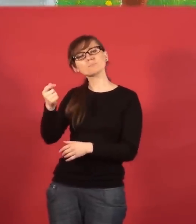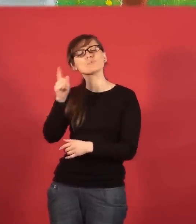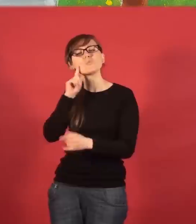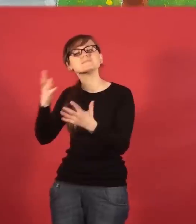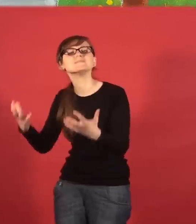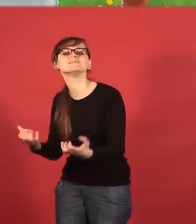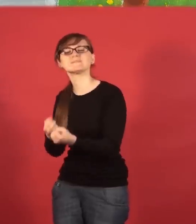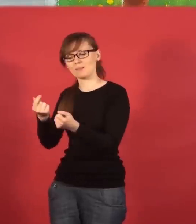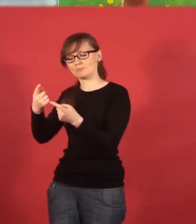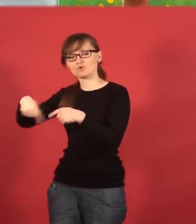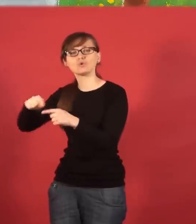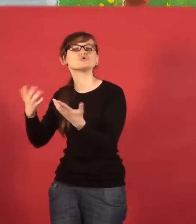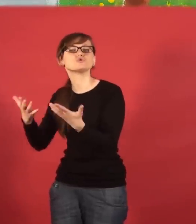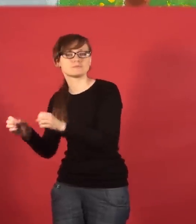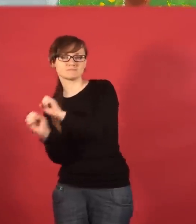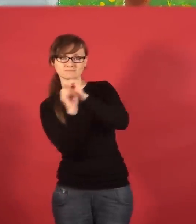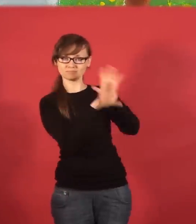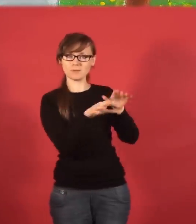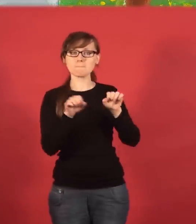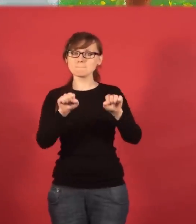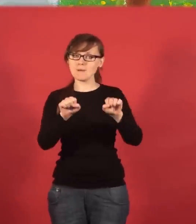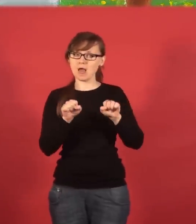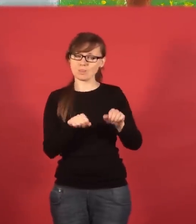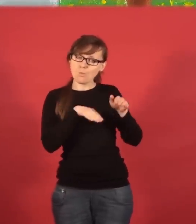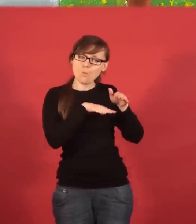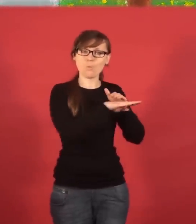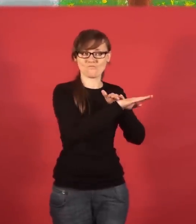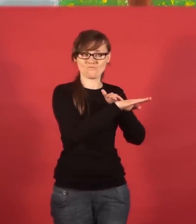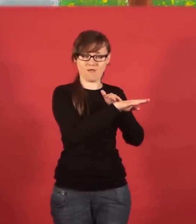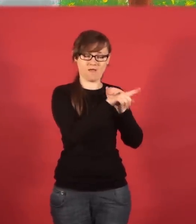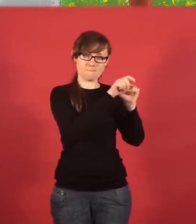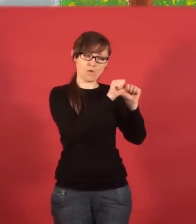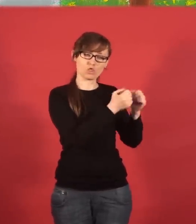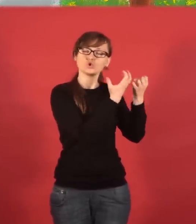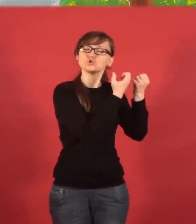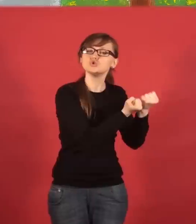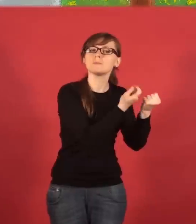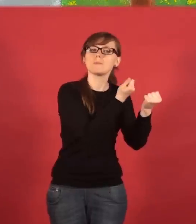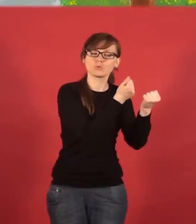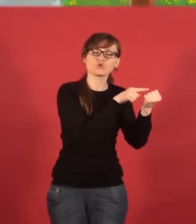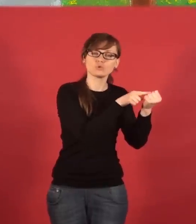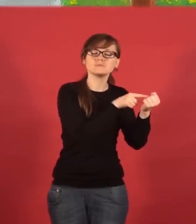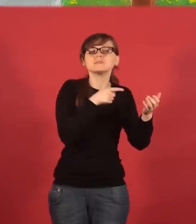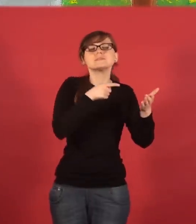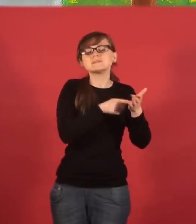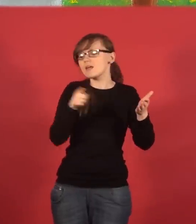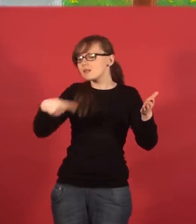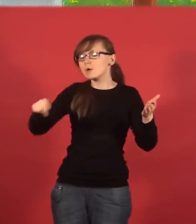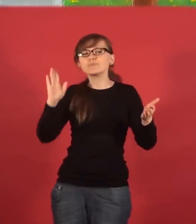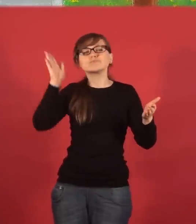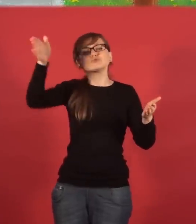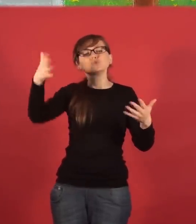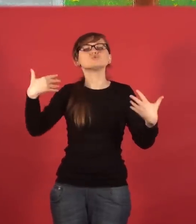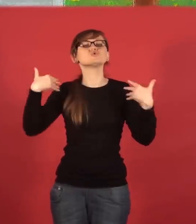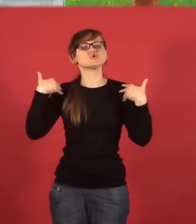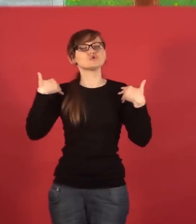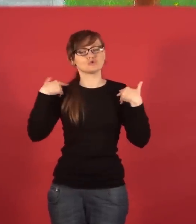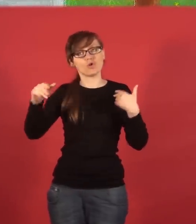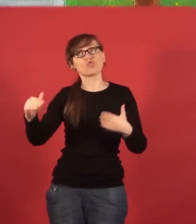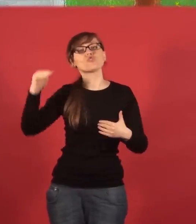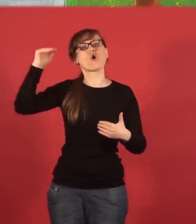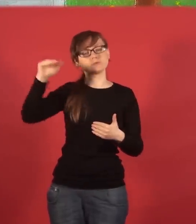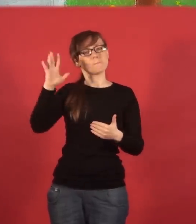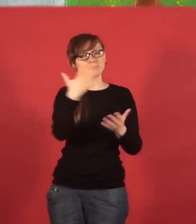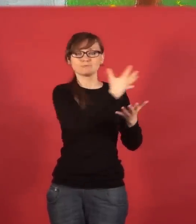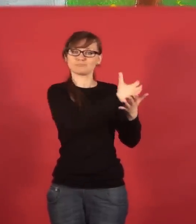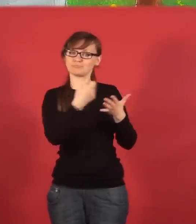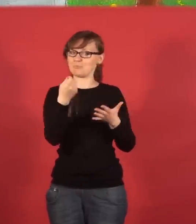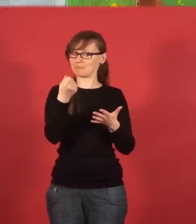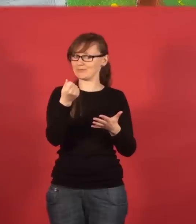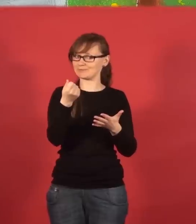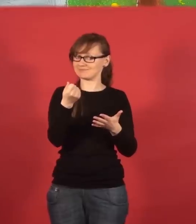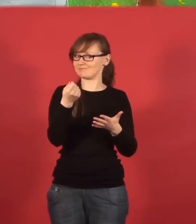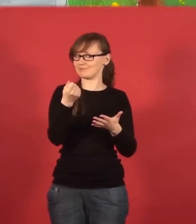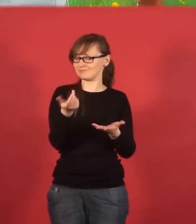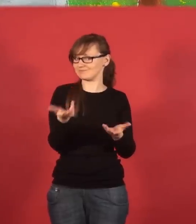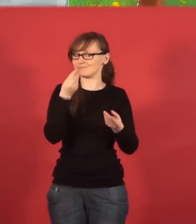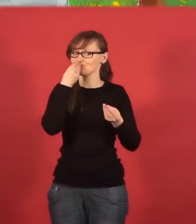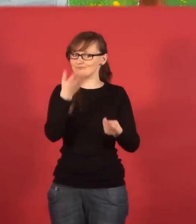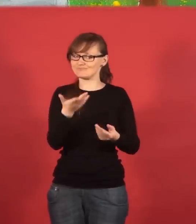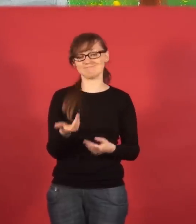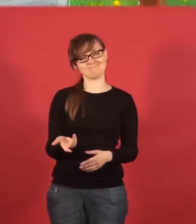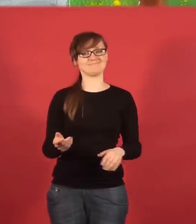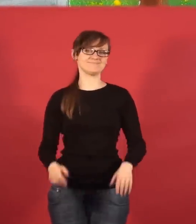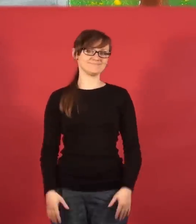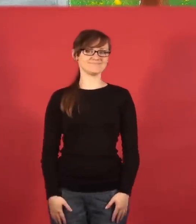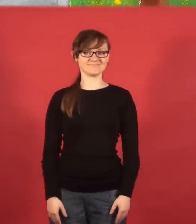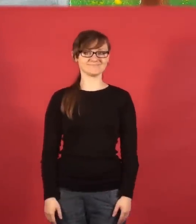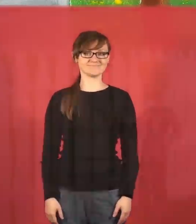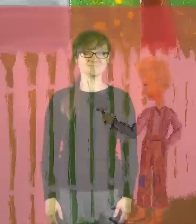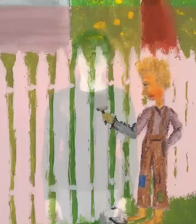Pieniądze chłopców ulokowano w banku. Celem tych pieniędzy było utrzymywanie życia chłopców w przyszłosci.